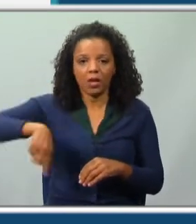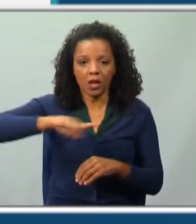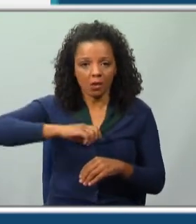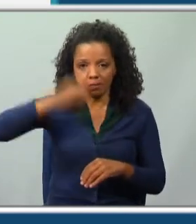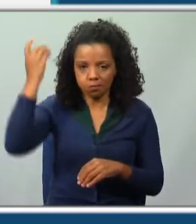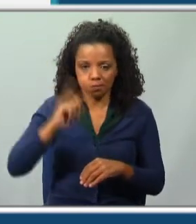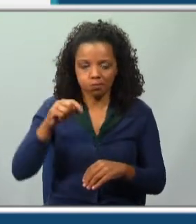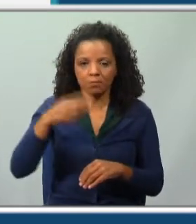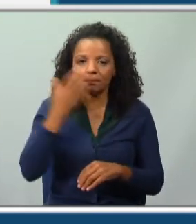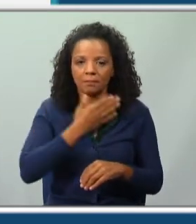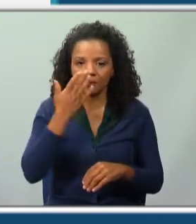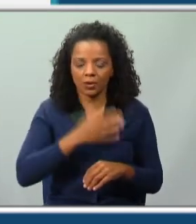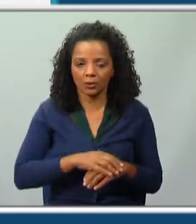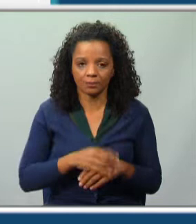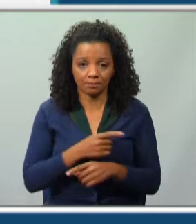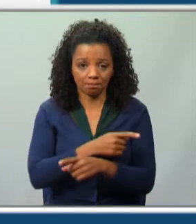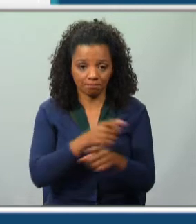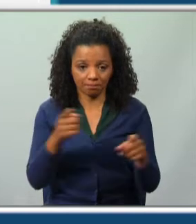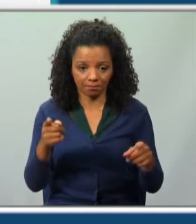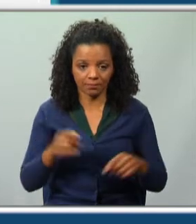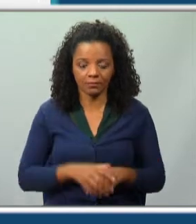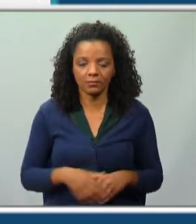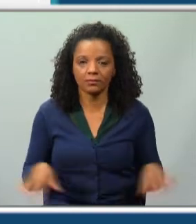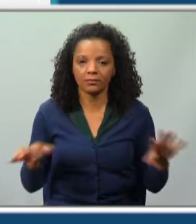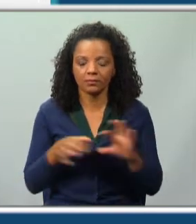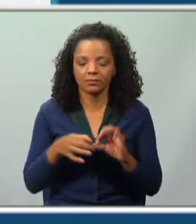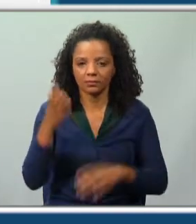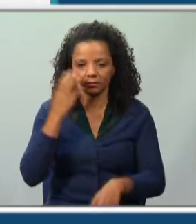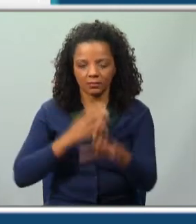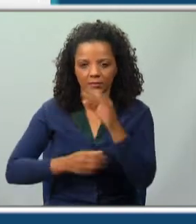esquecemos aqui no bloco para voz em termos de aprendizagens essenciais 我們在語音輸入區忘記了基本學習術語